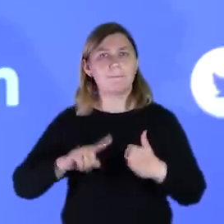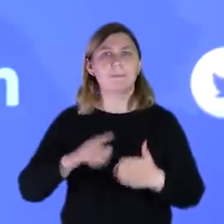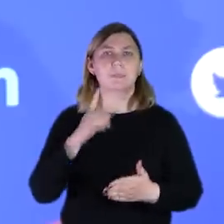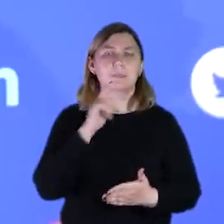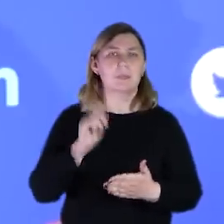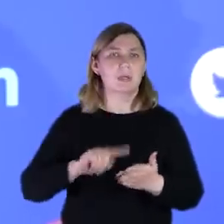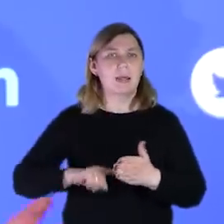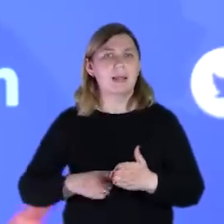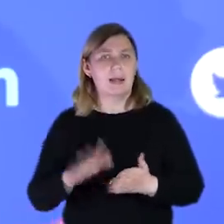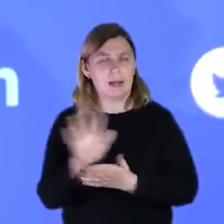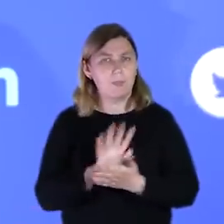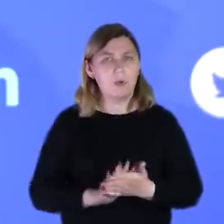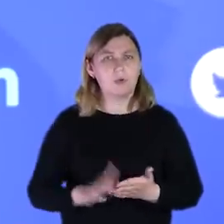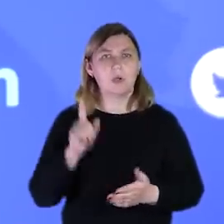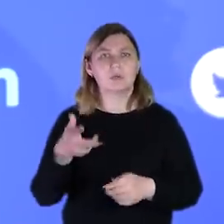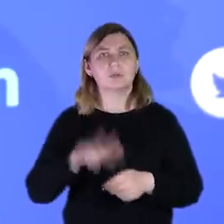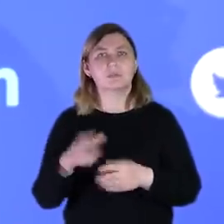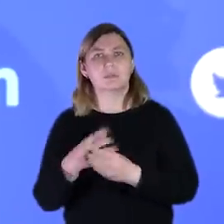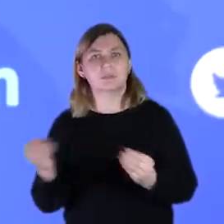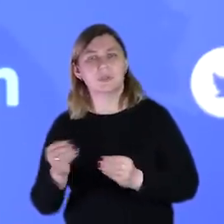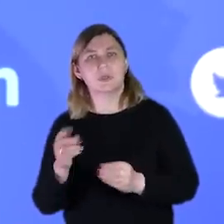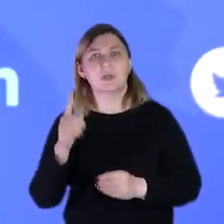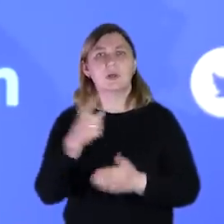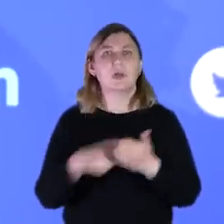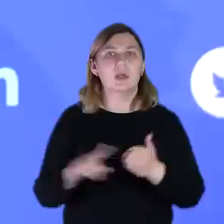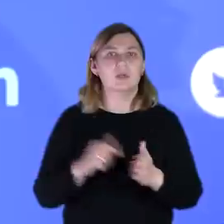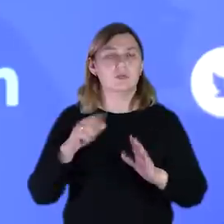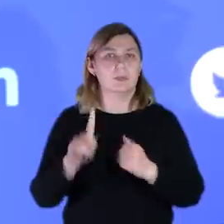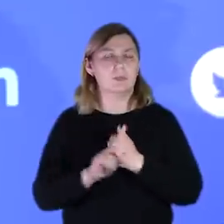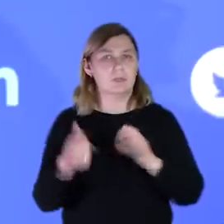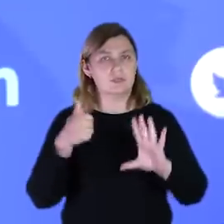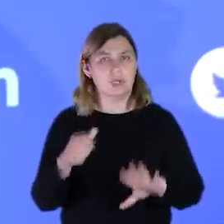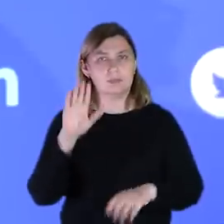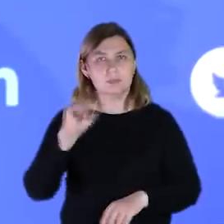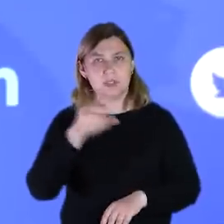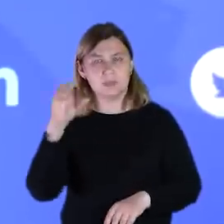w teczce gdzieś się zapodziały po zlikwidowanej ekspozyturze wywiadu nr VI w Brześciu.